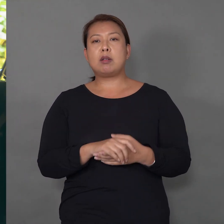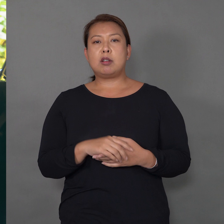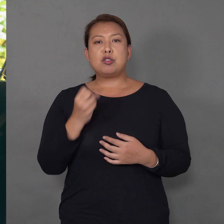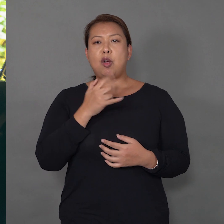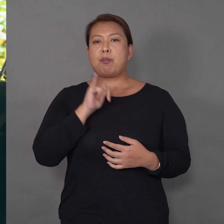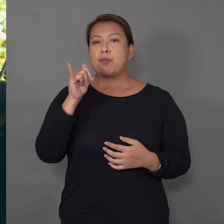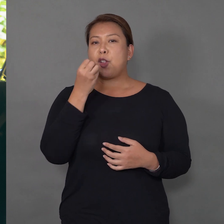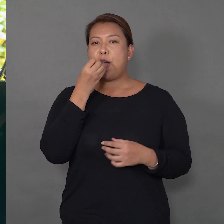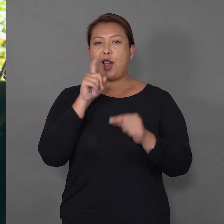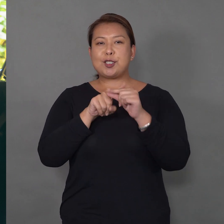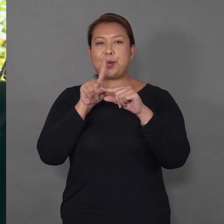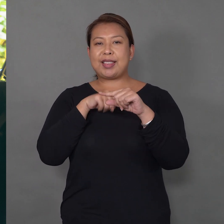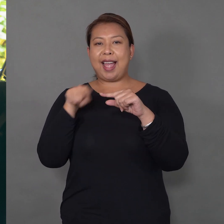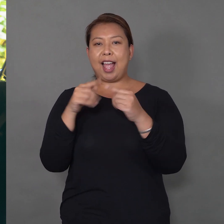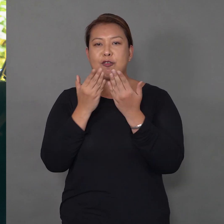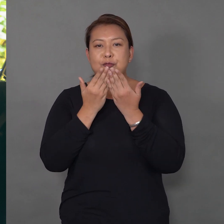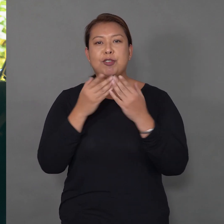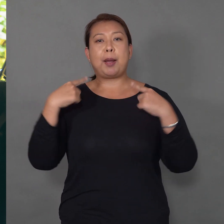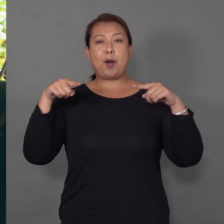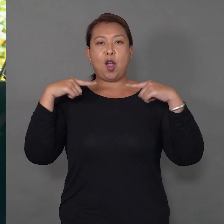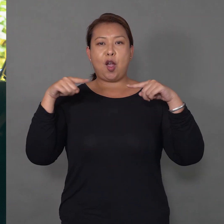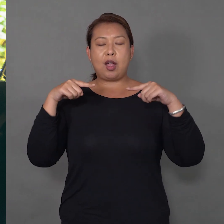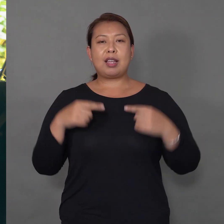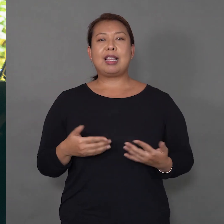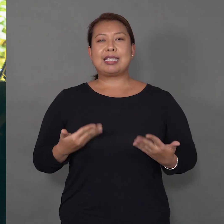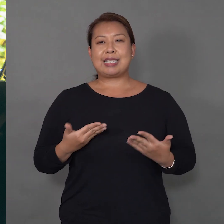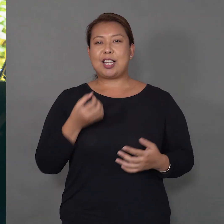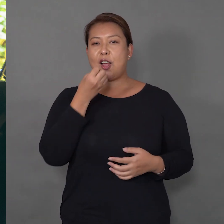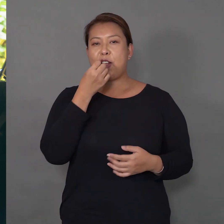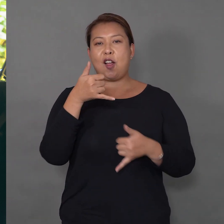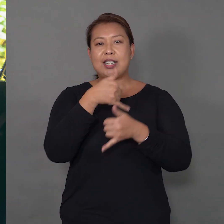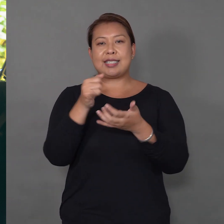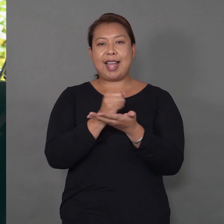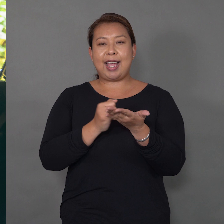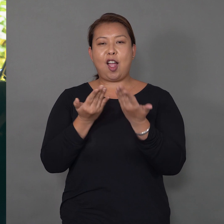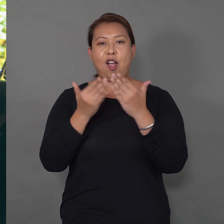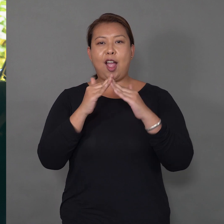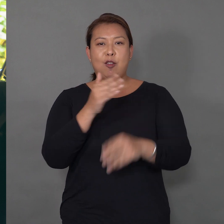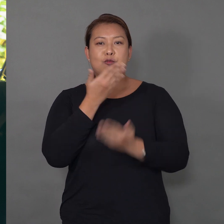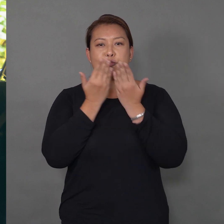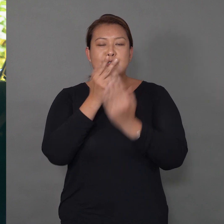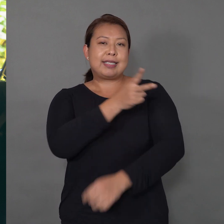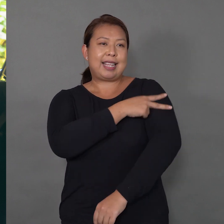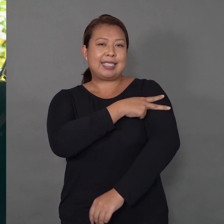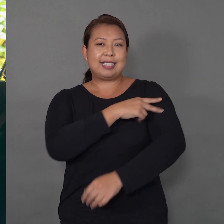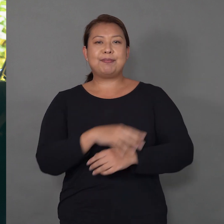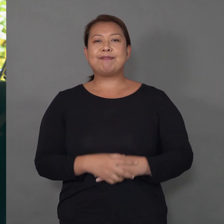及後畢業於中文大學音樂系 現為香港演藝學院碩士生